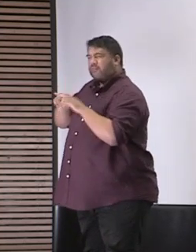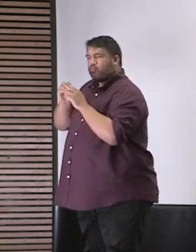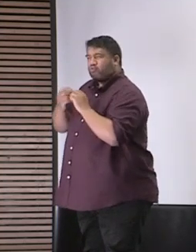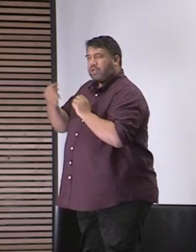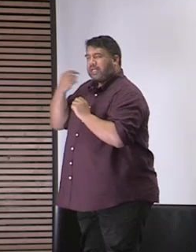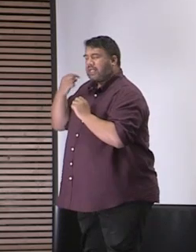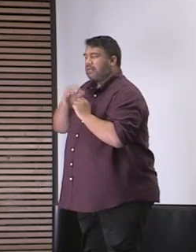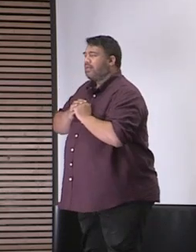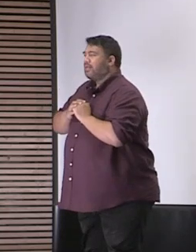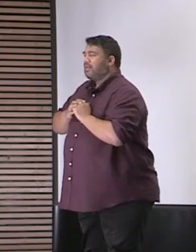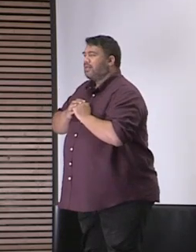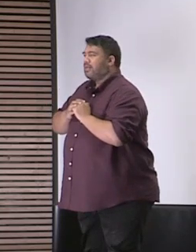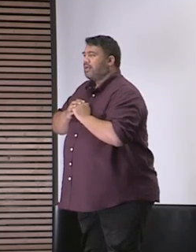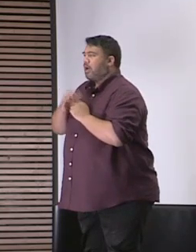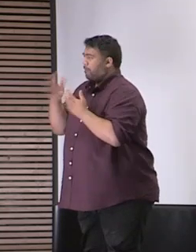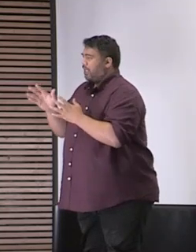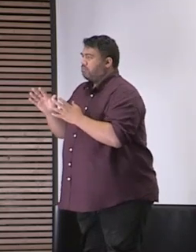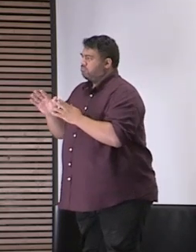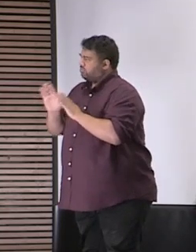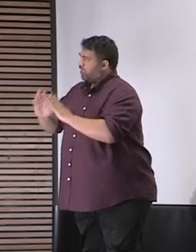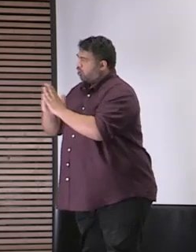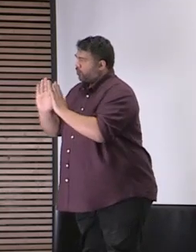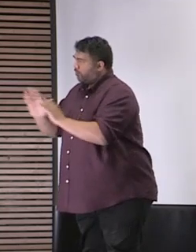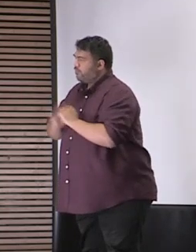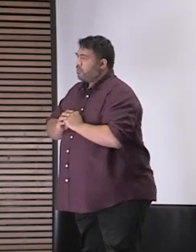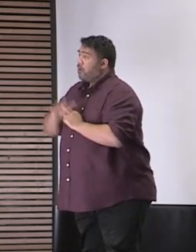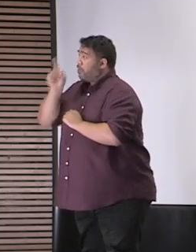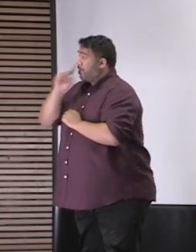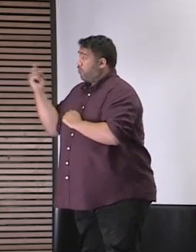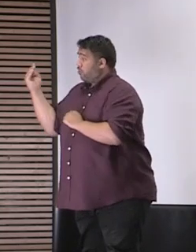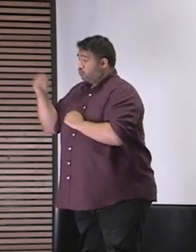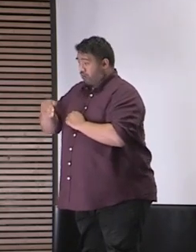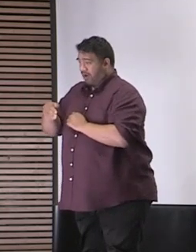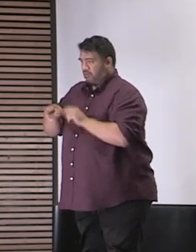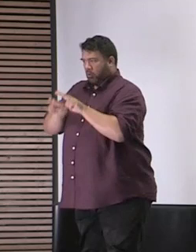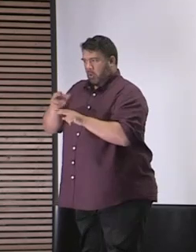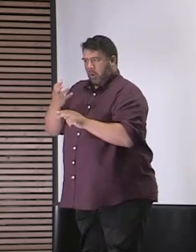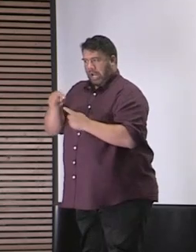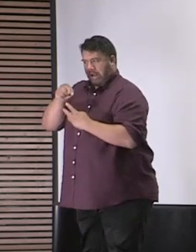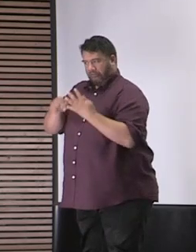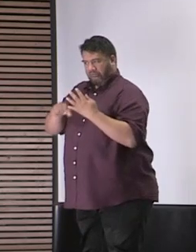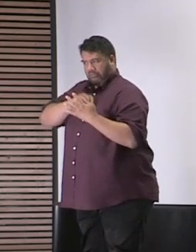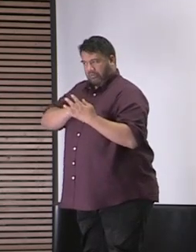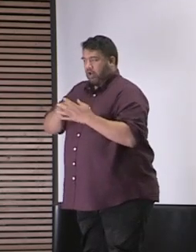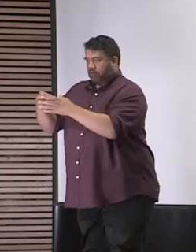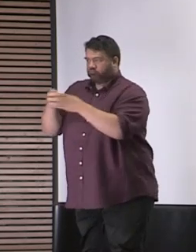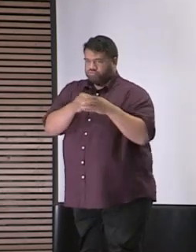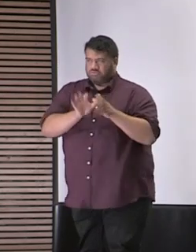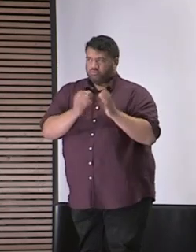punto de llamada es hacerlo por teléfono. Jacinda Ardern: Ese fue en realidad el consejo que tuvimos para las personas que se autoaislan desde el momento en